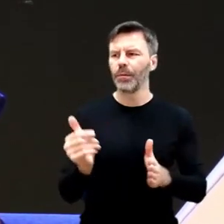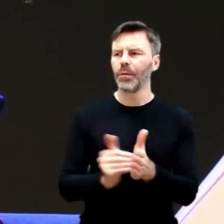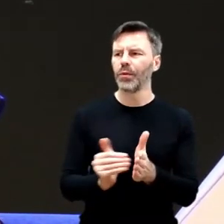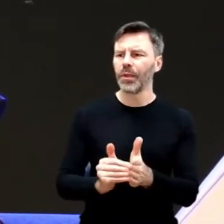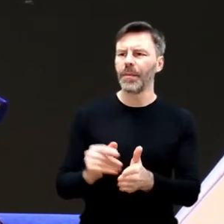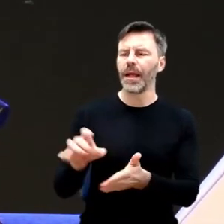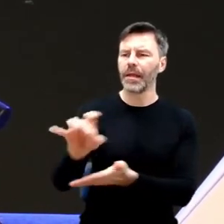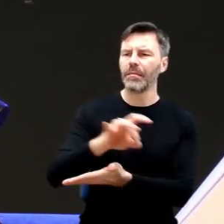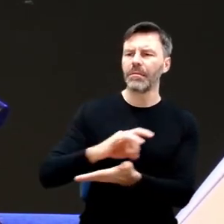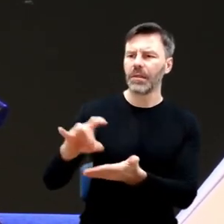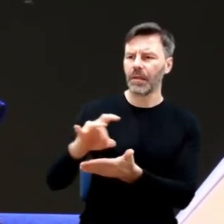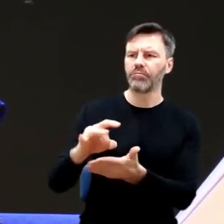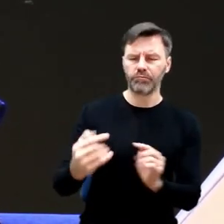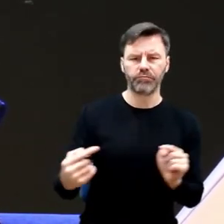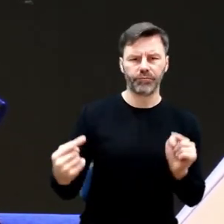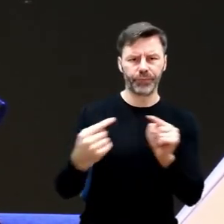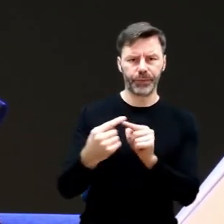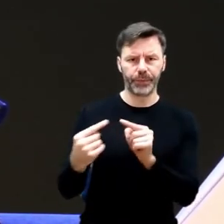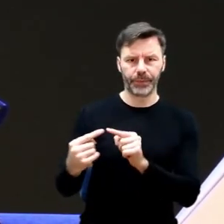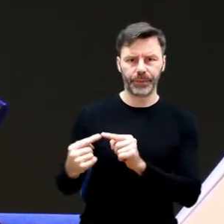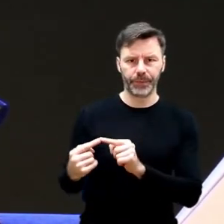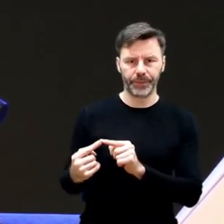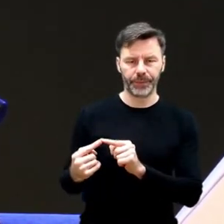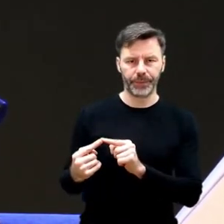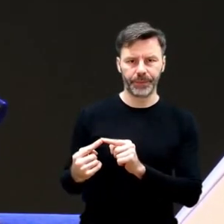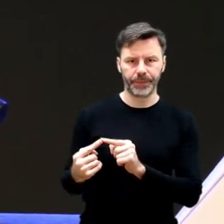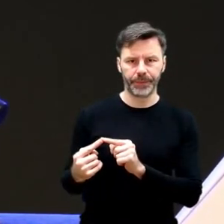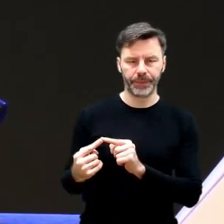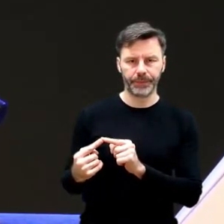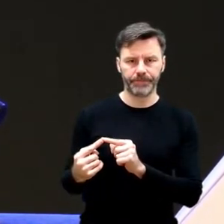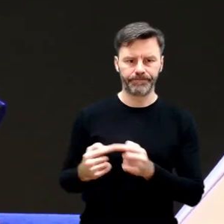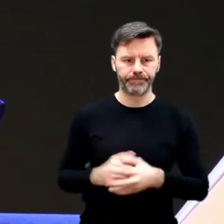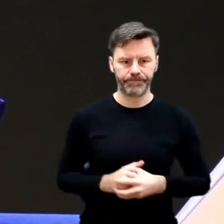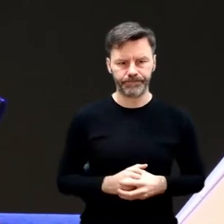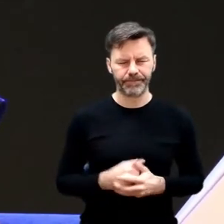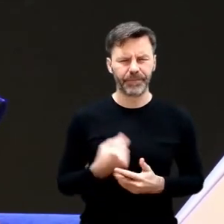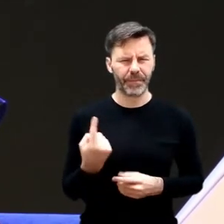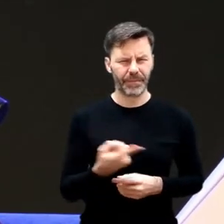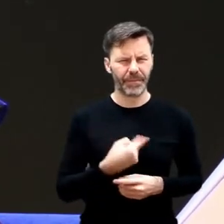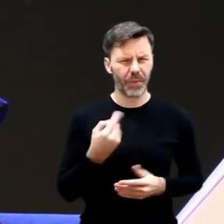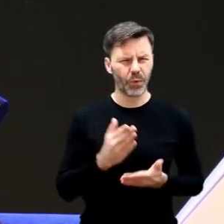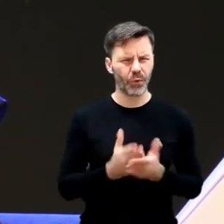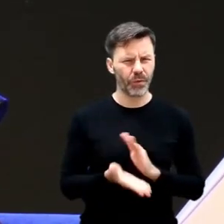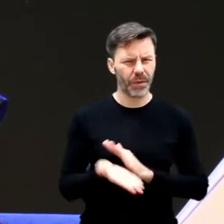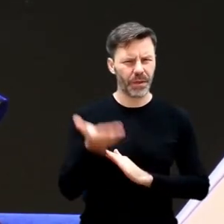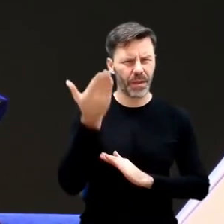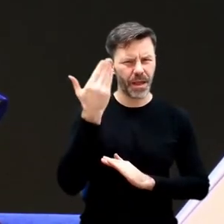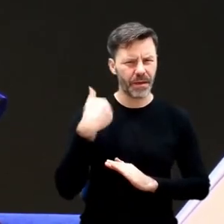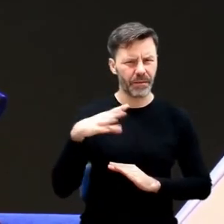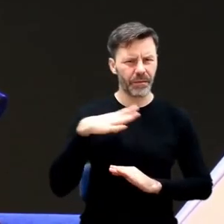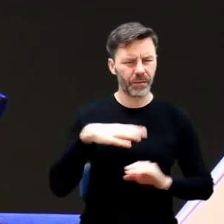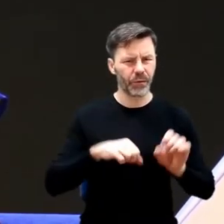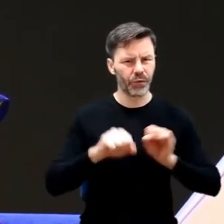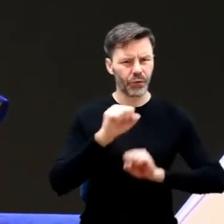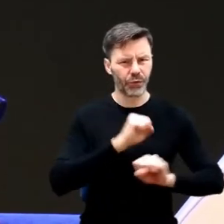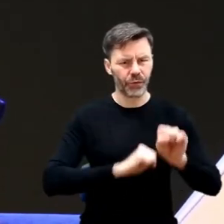ponieważ my już kiedyś ćwiczyliśmy na początku istnienia Towarzystw Budownictwa Społecznego